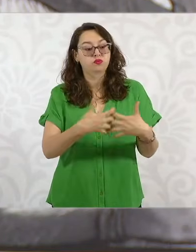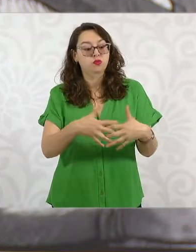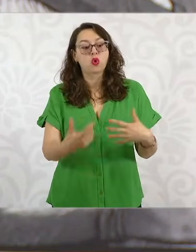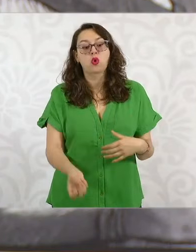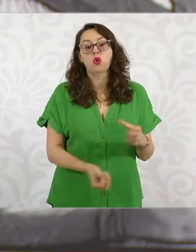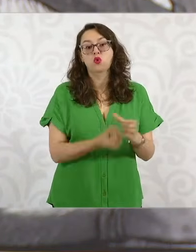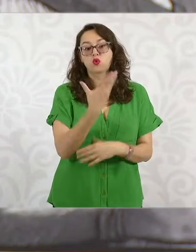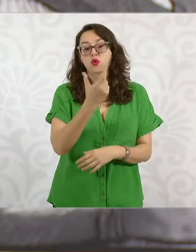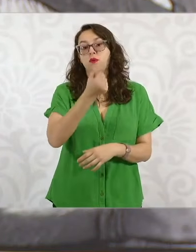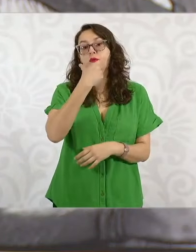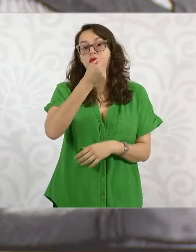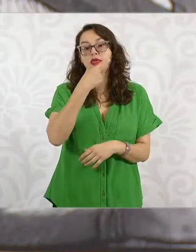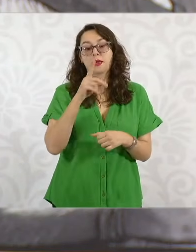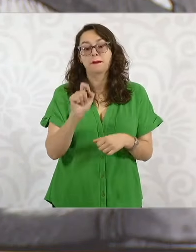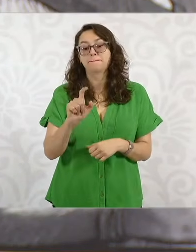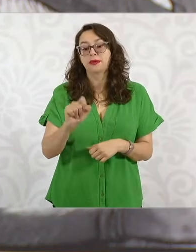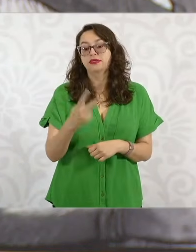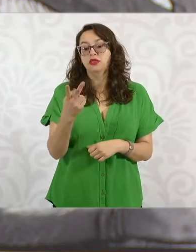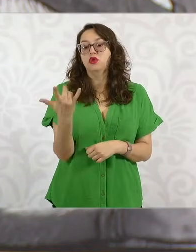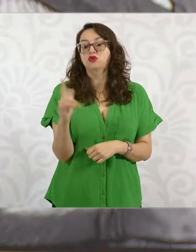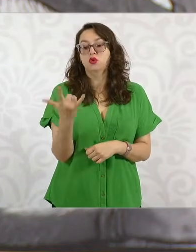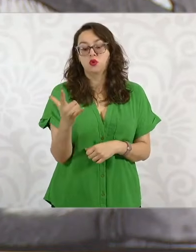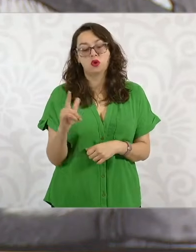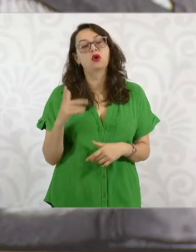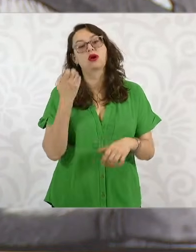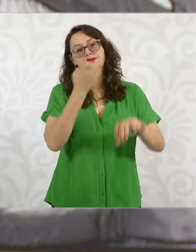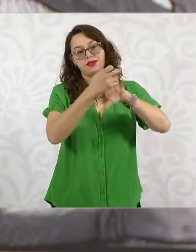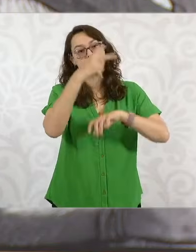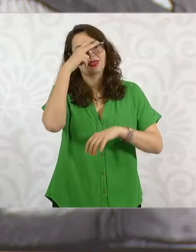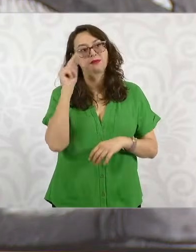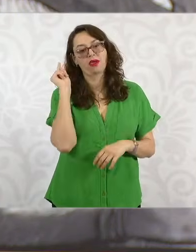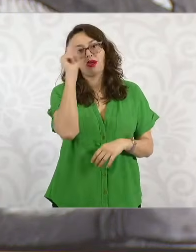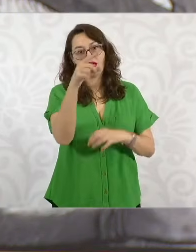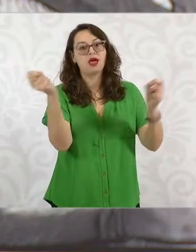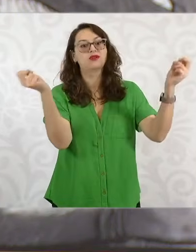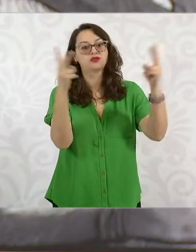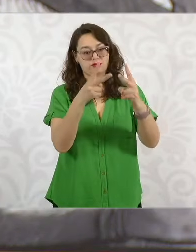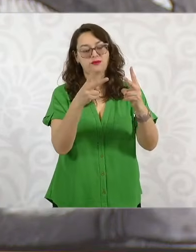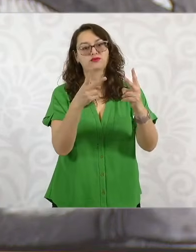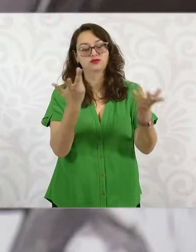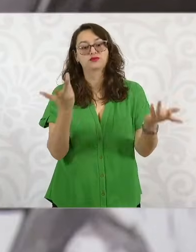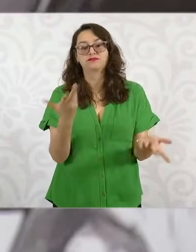el próximo 22 de julio en Ocoyaca. Nos dará mucho gusto recibirlos en un día tan importante